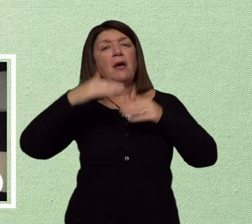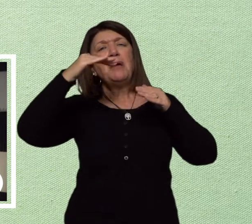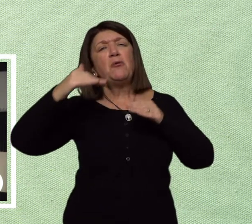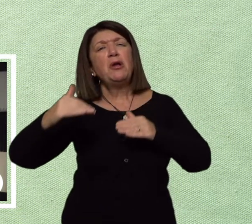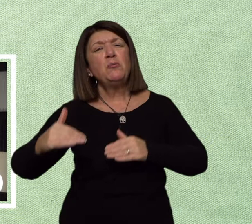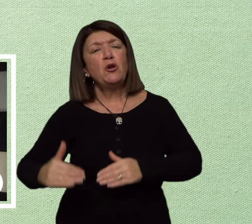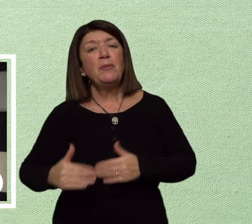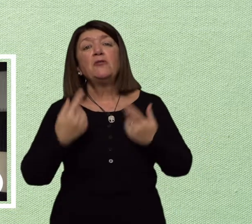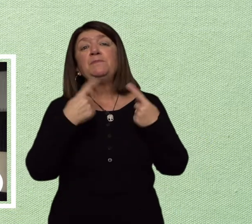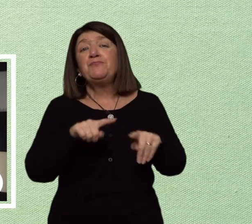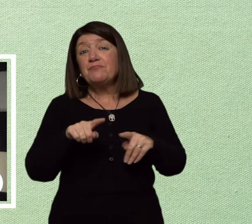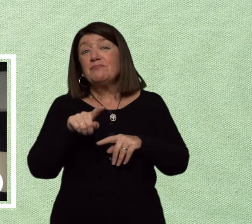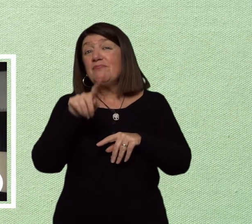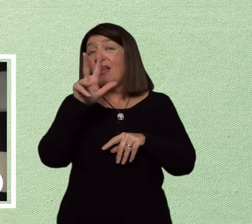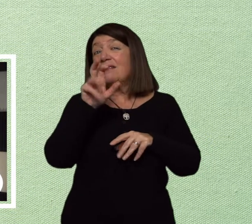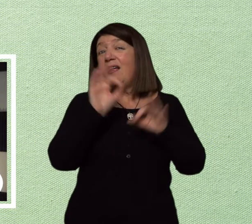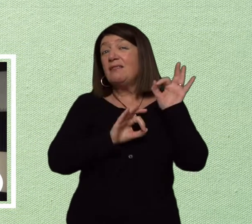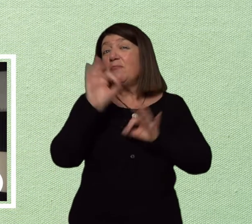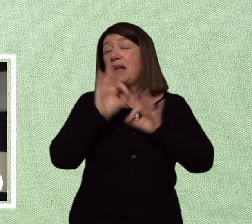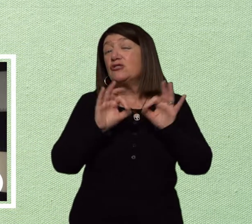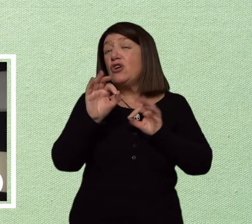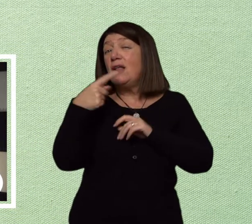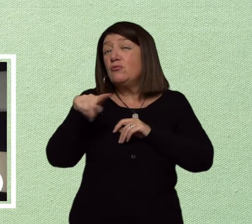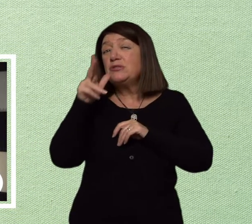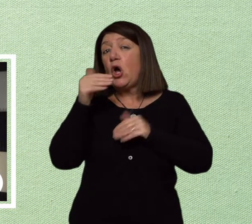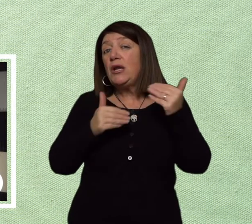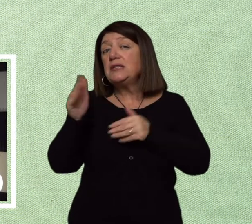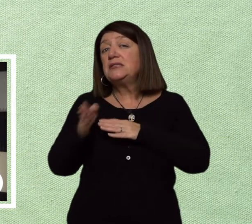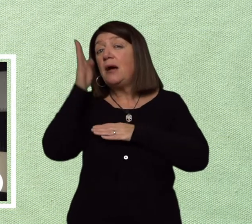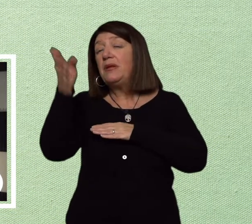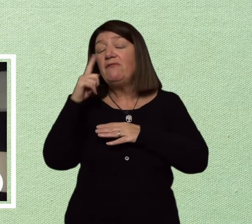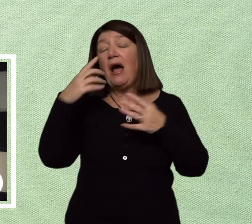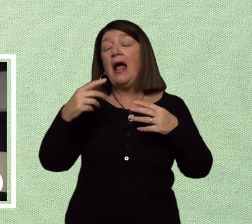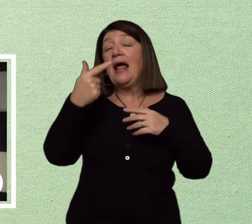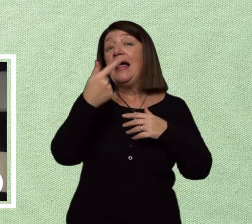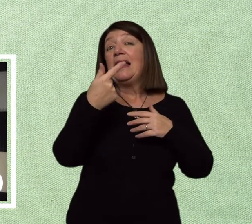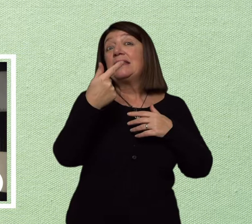delle donne disabili che accedeva al PAP test, questo ancora di più perché chiaramente è più